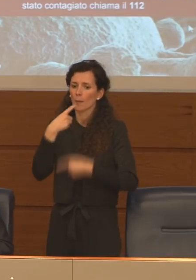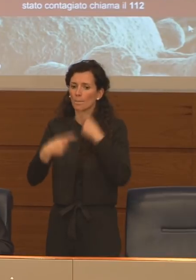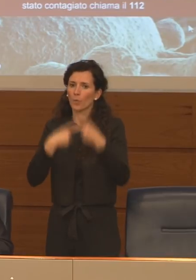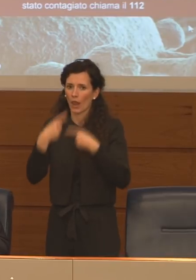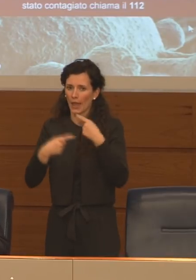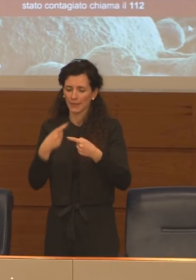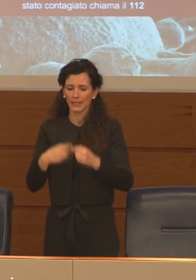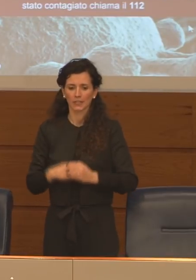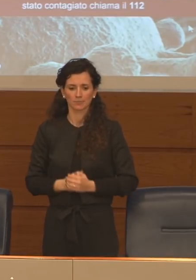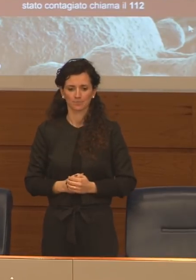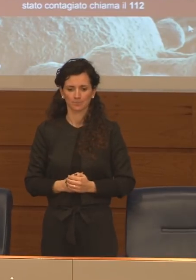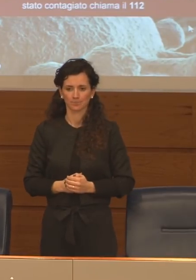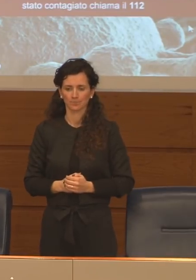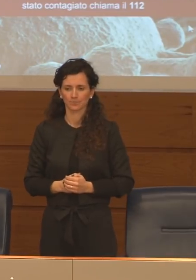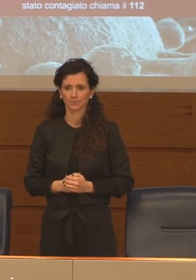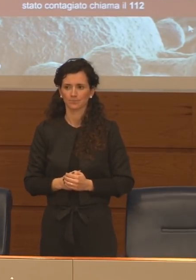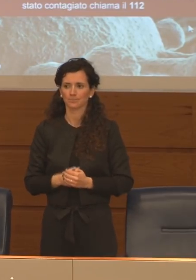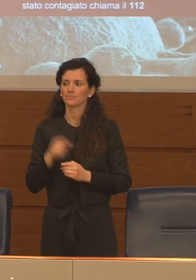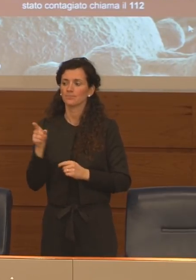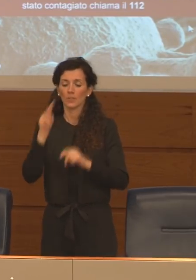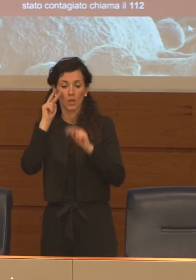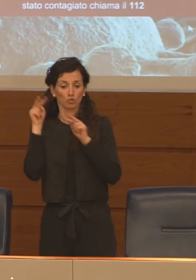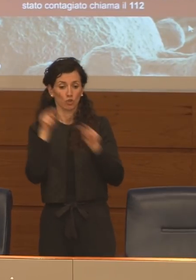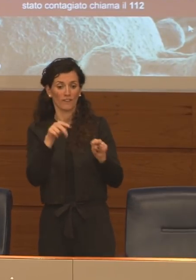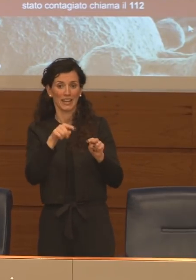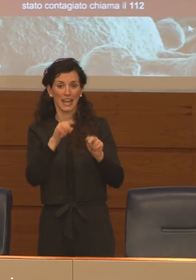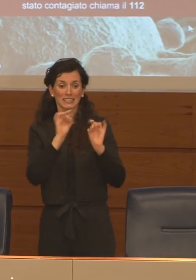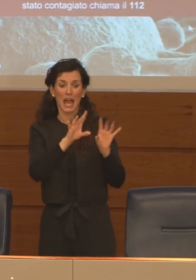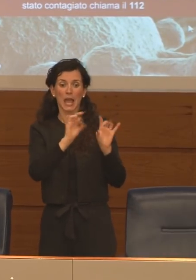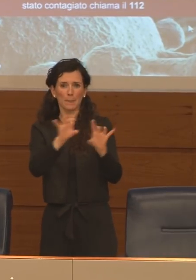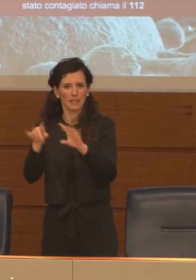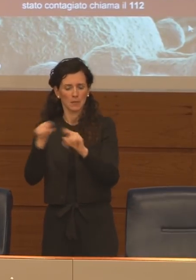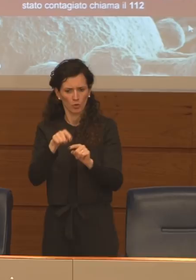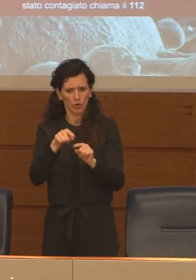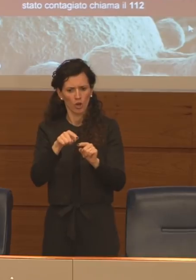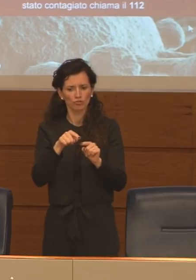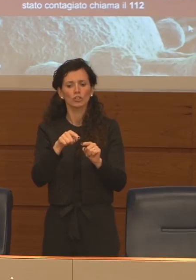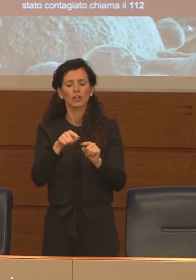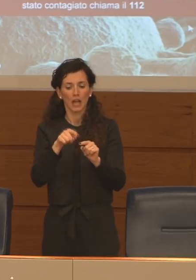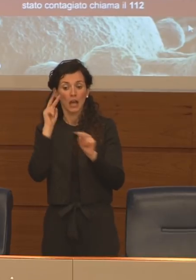La sorveglianza epidemiologica è uno strumento che